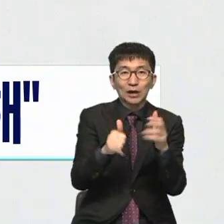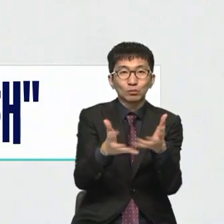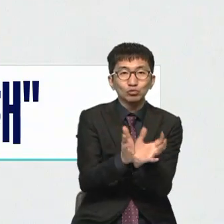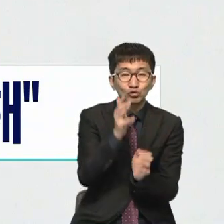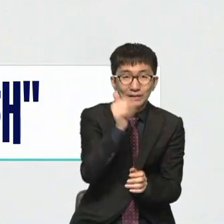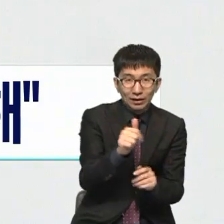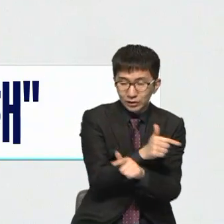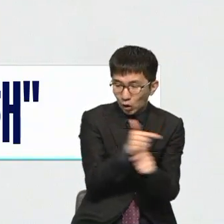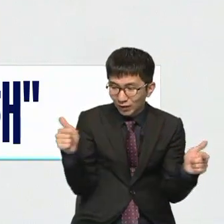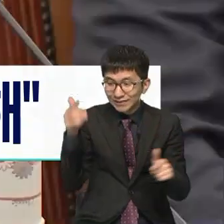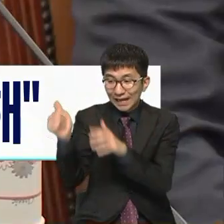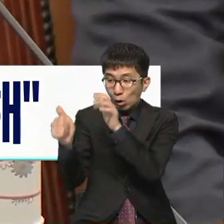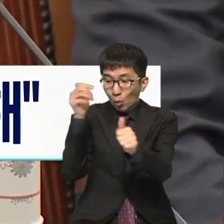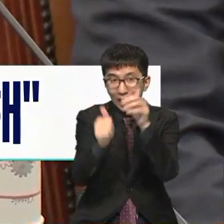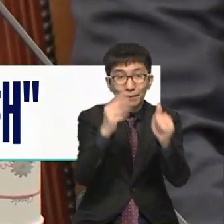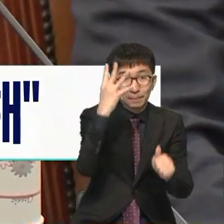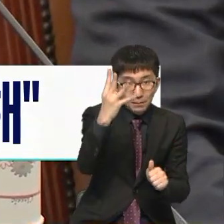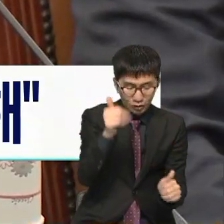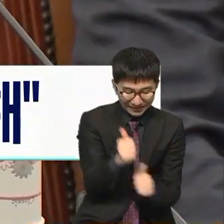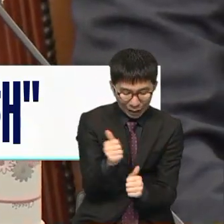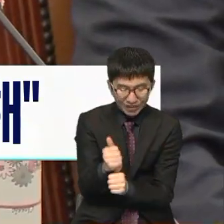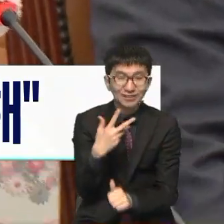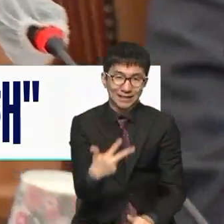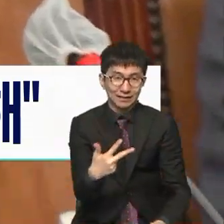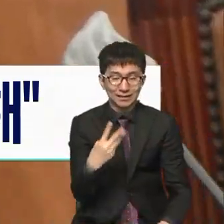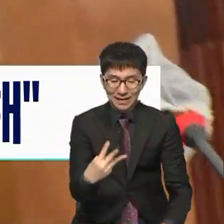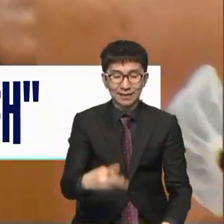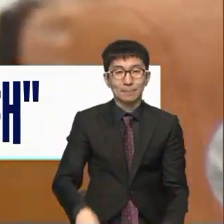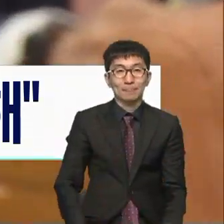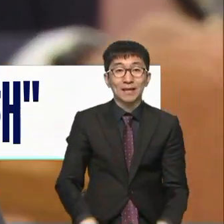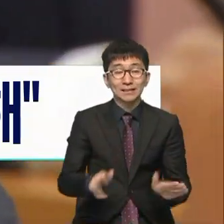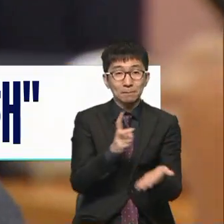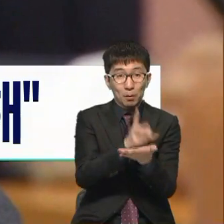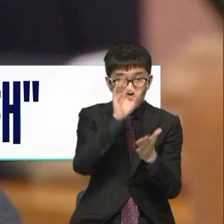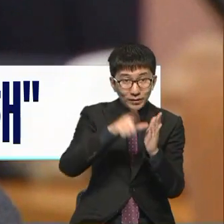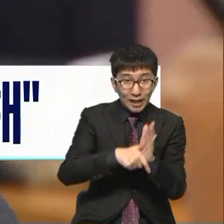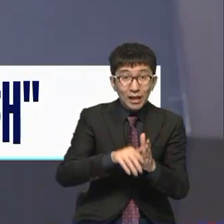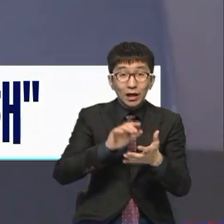4명, 차관이 3명이었습니다. 현행법상 해당 주식에 직무 관련성이 없을